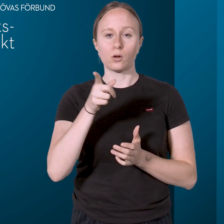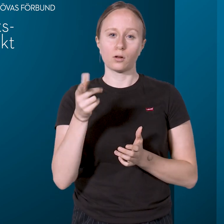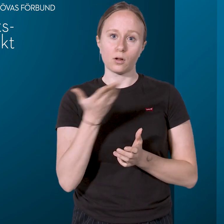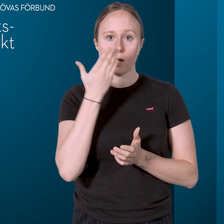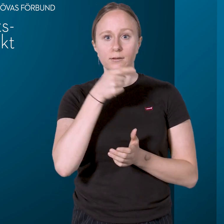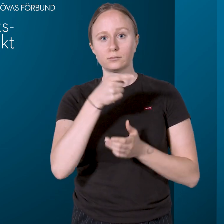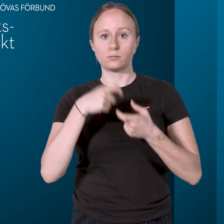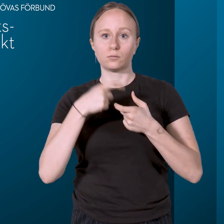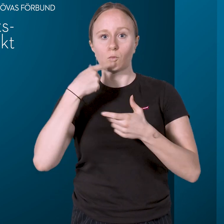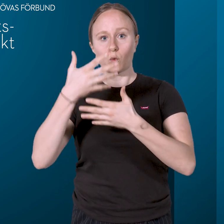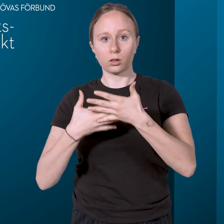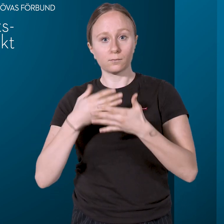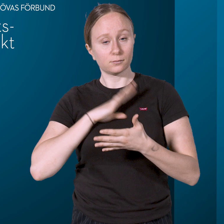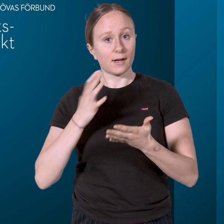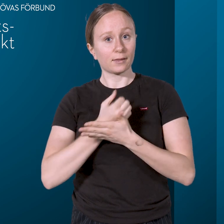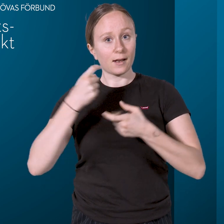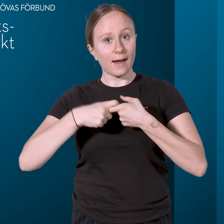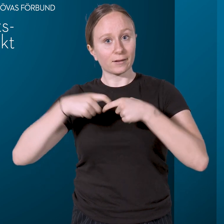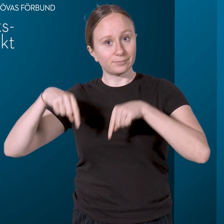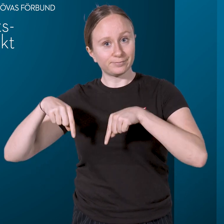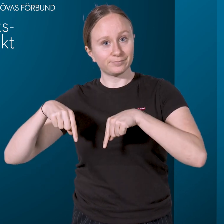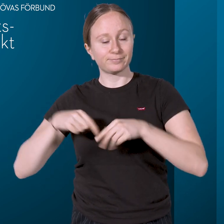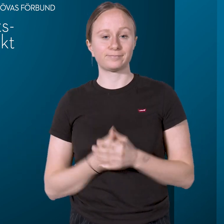Du kan läsa uttalandet i sin helhet via länken nedan.